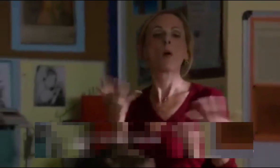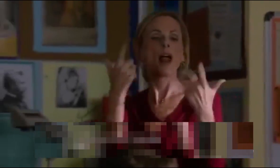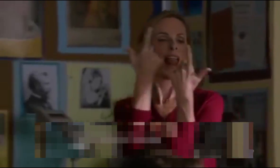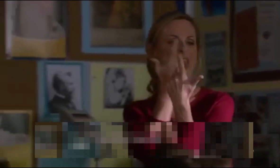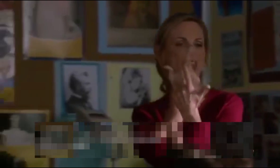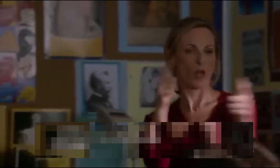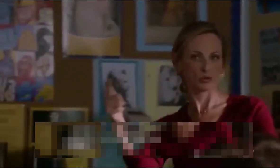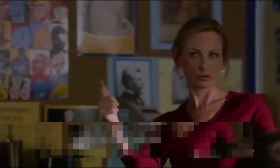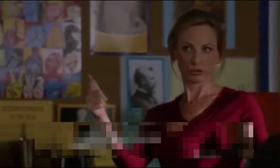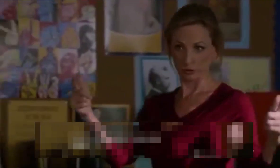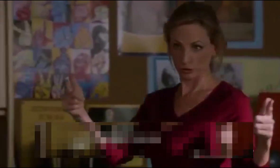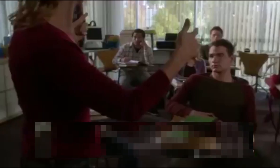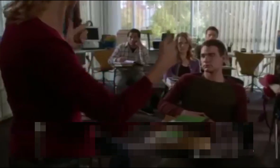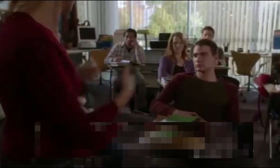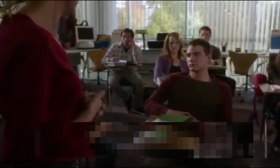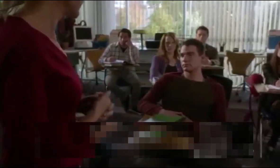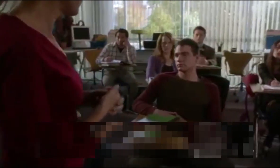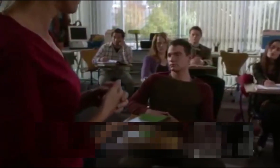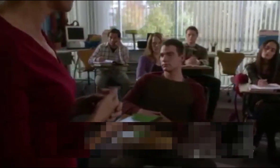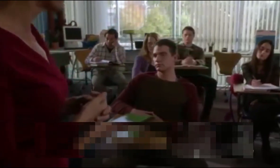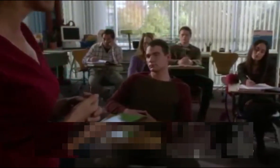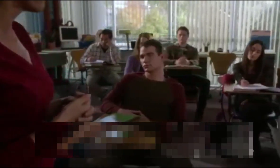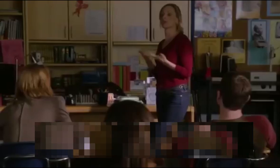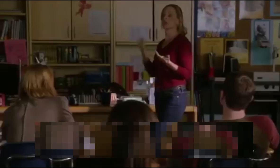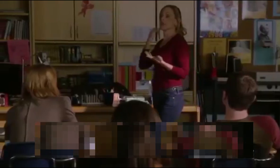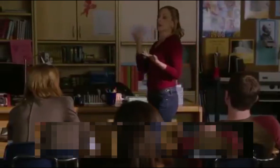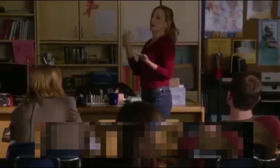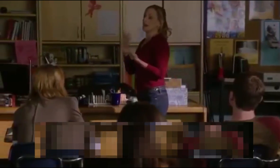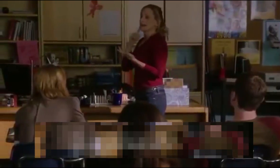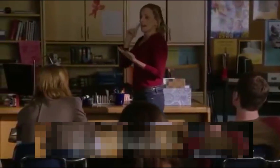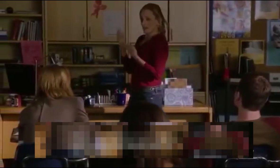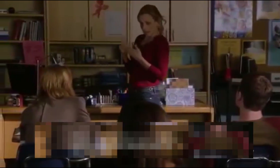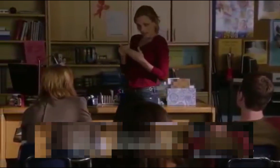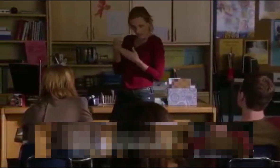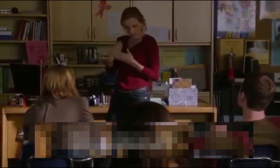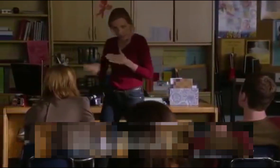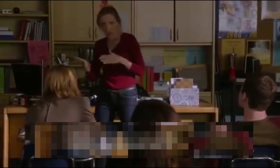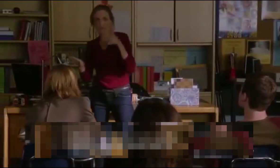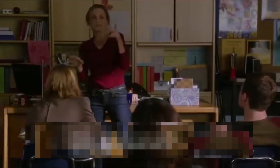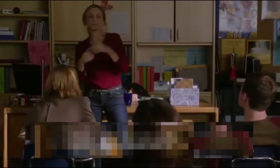Ich möchte heute über Sprache reden. Wenn ein taubes Kind geboren wird,